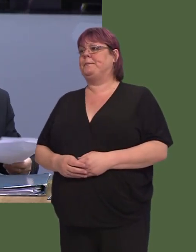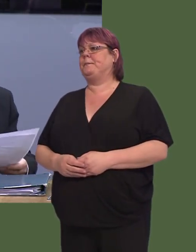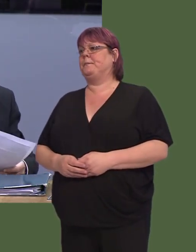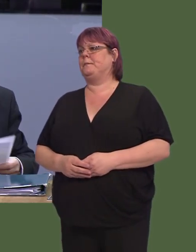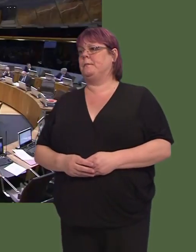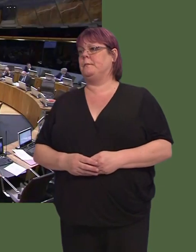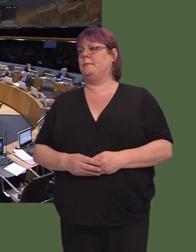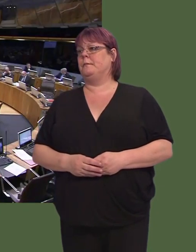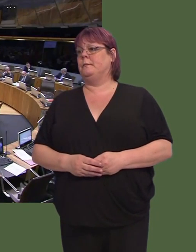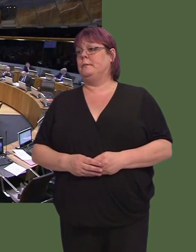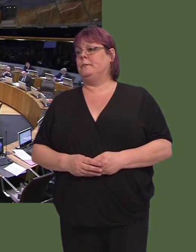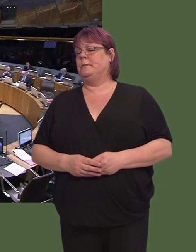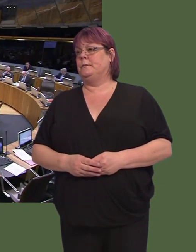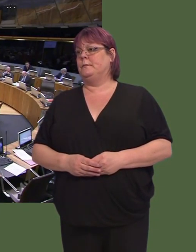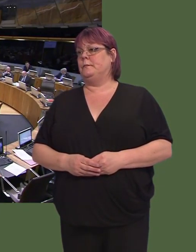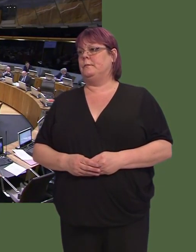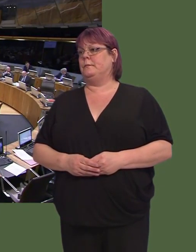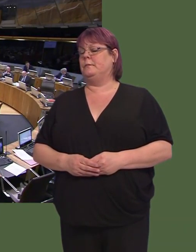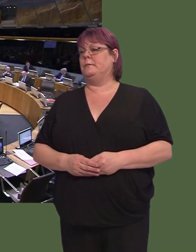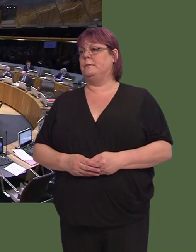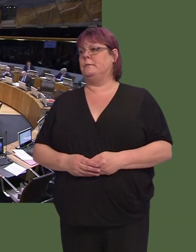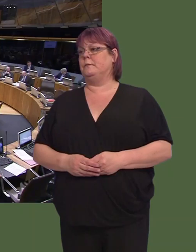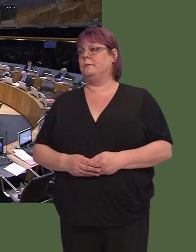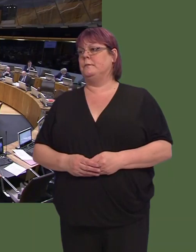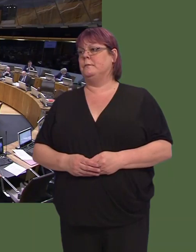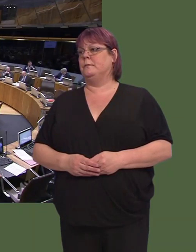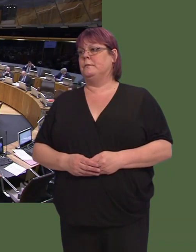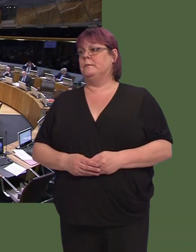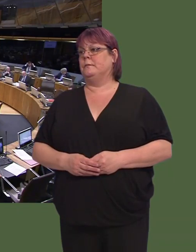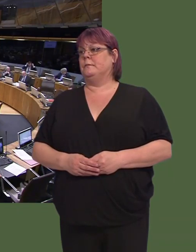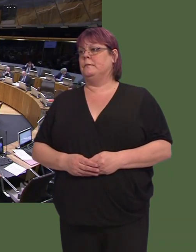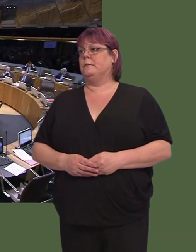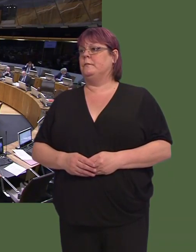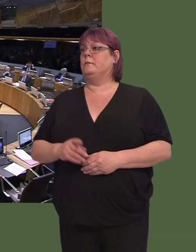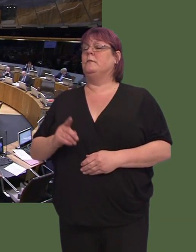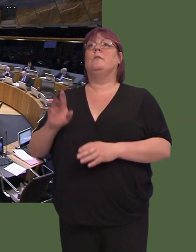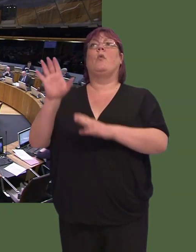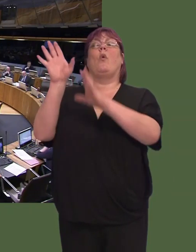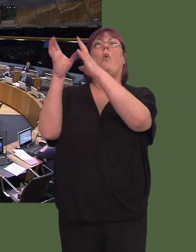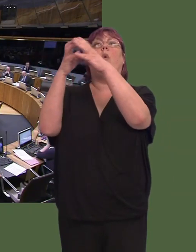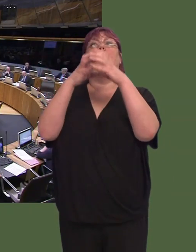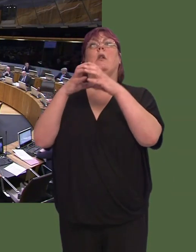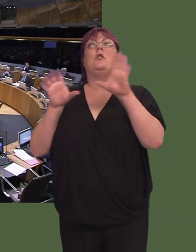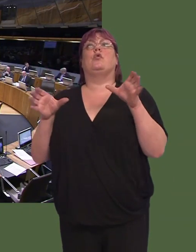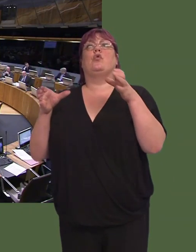Llyr Gruffydd AM: Mi glywodd grwp bob plaid ar ogledd Cymru gan yr Ysgrifennydd Cabinet